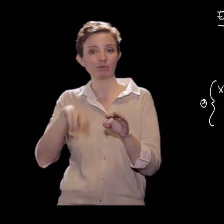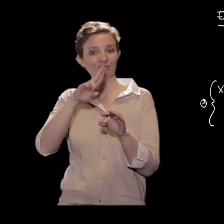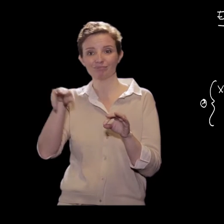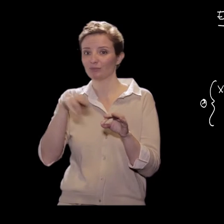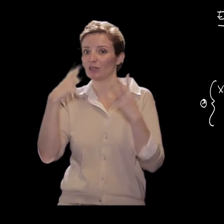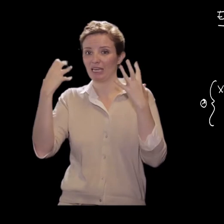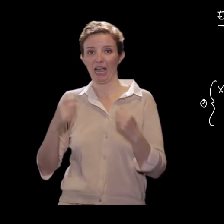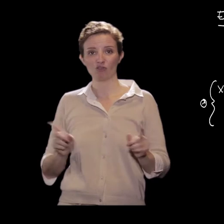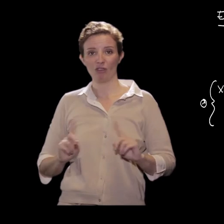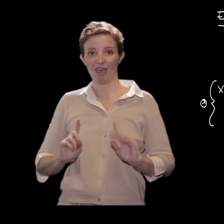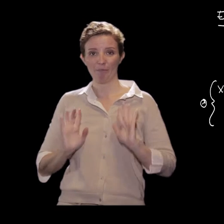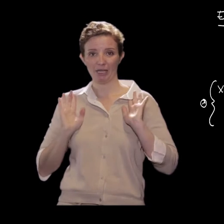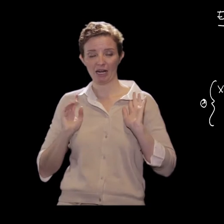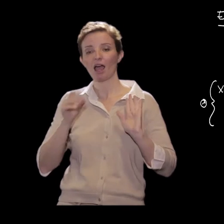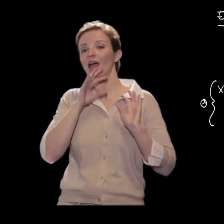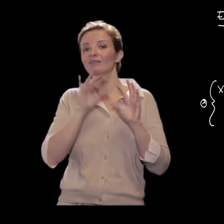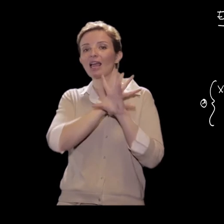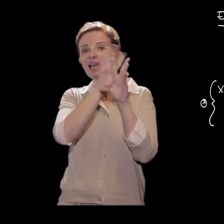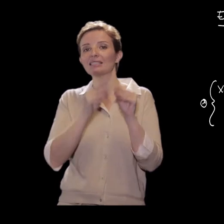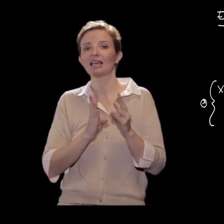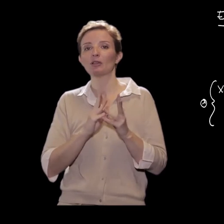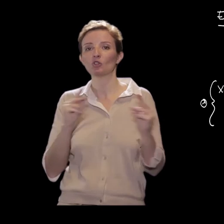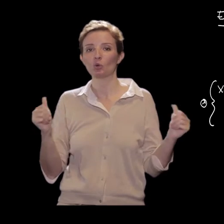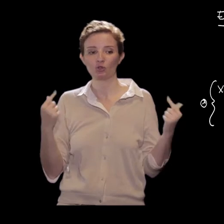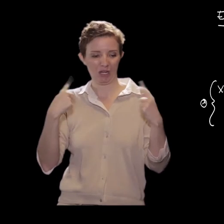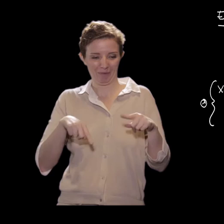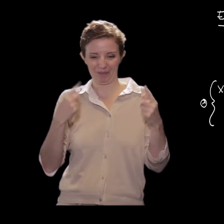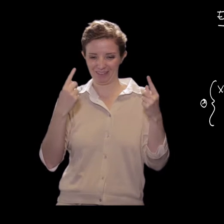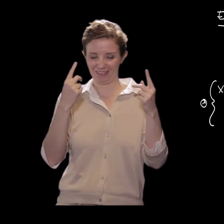L'insieme delle soluzioni di questa equazione contenente il modulo